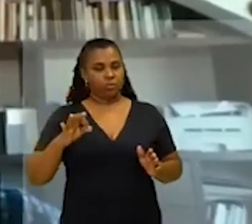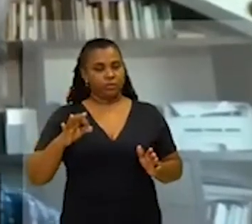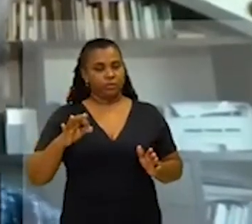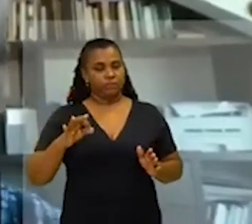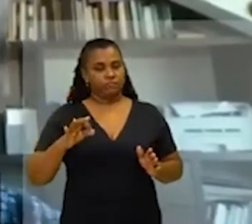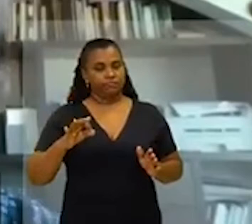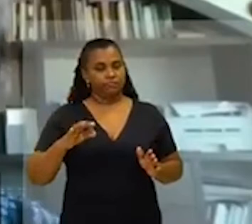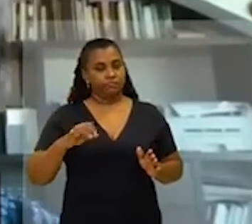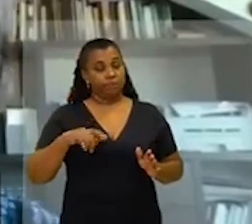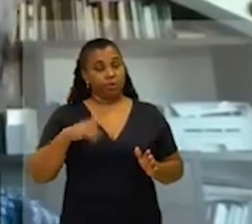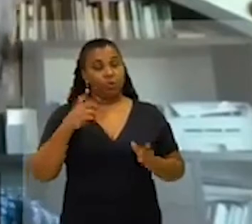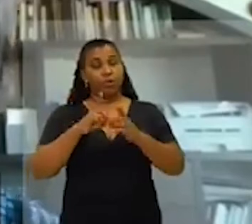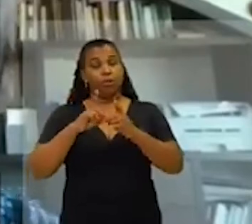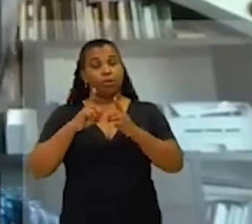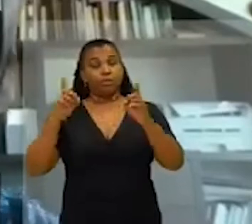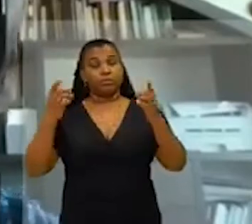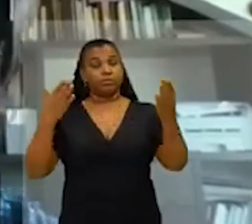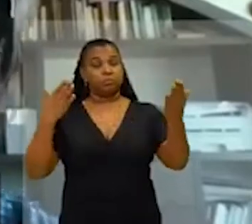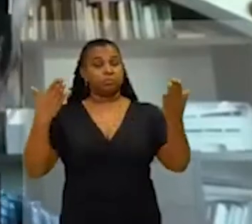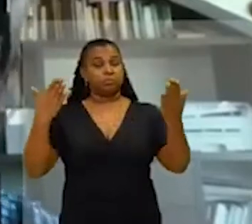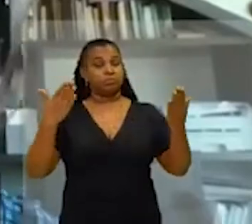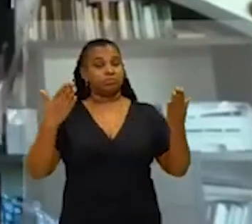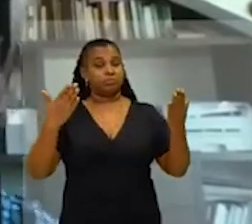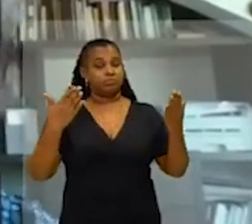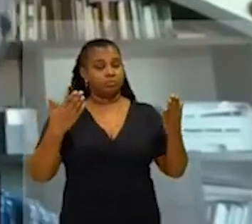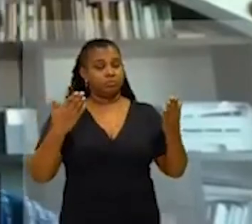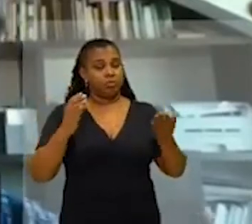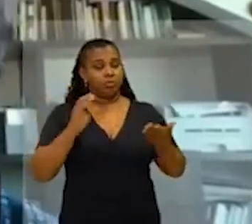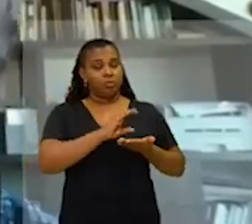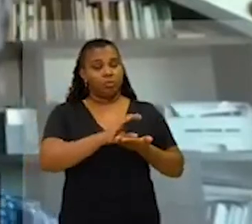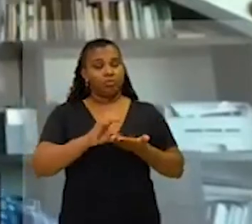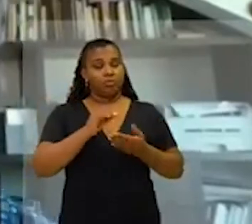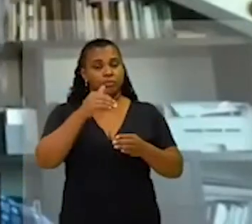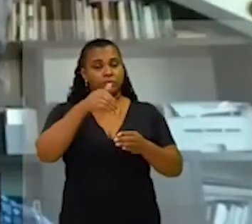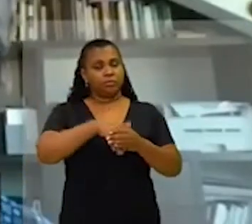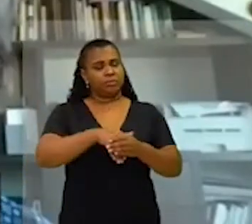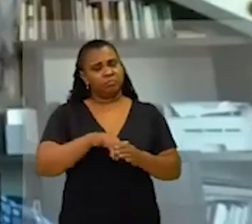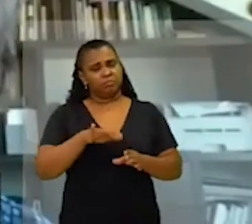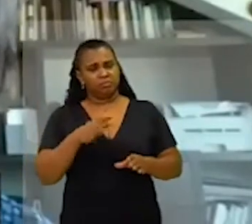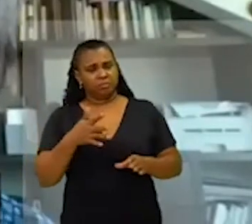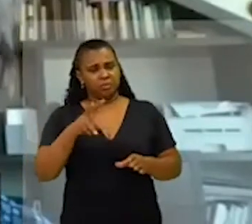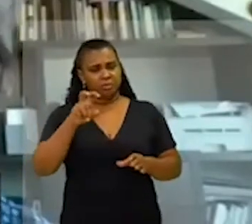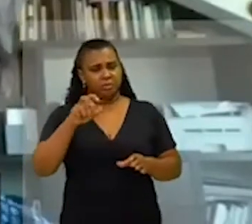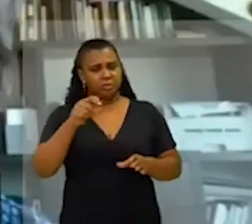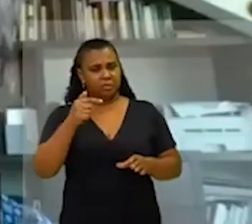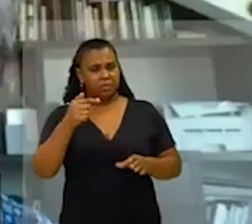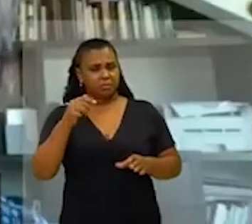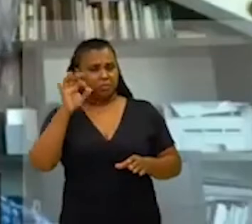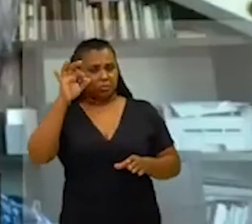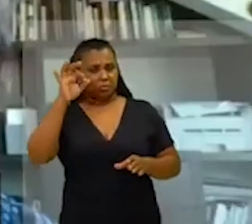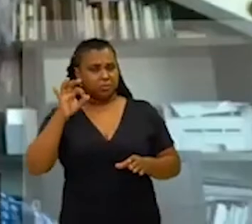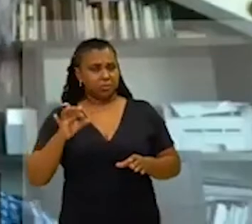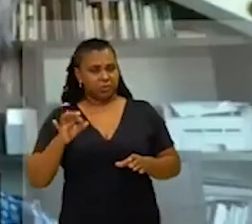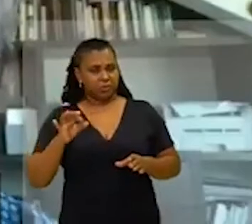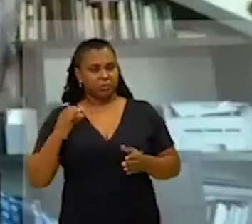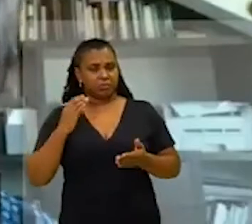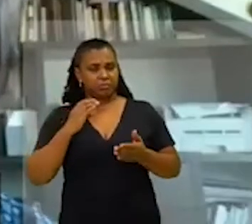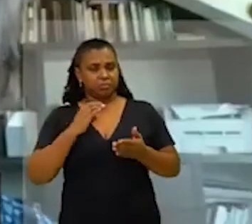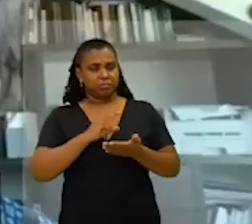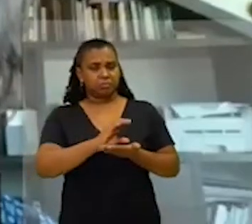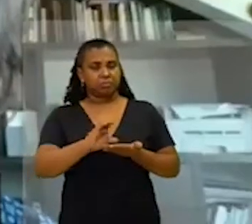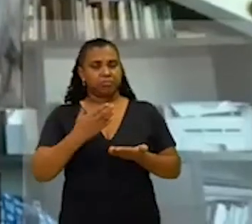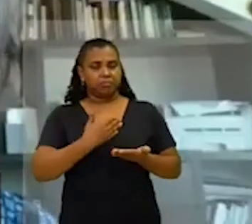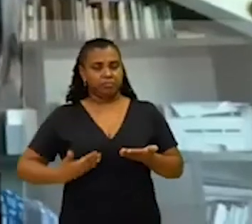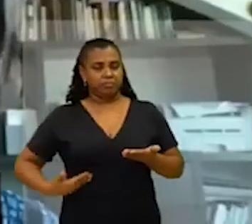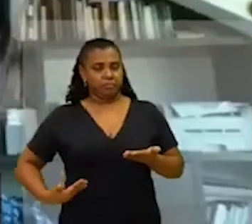como parâmetro os orçamentos partidários são em 57 Centro provenientes de tudo dados são apresentados